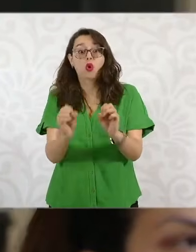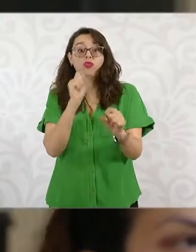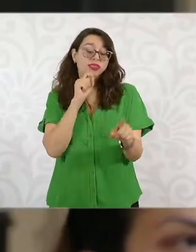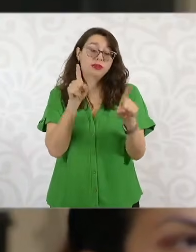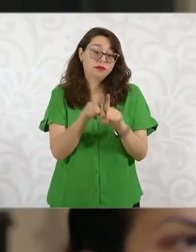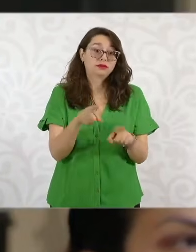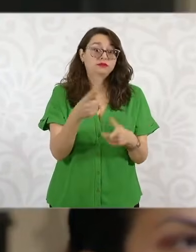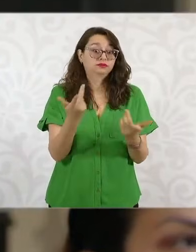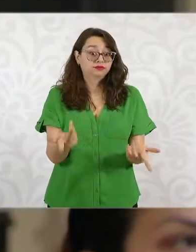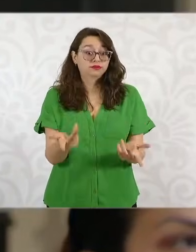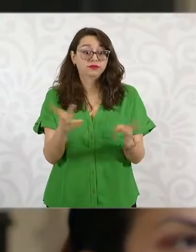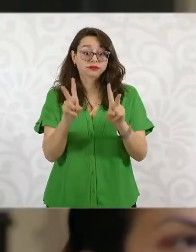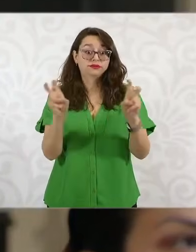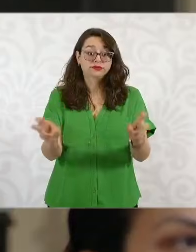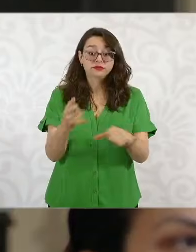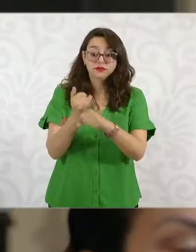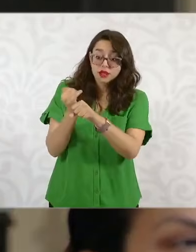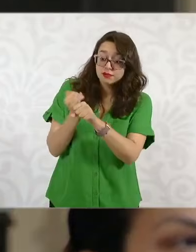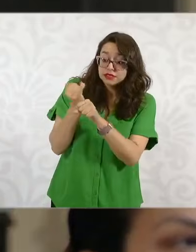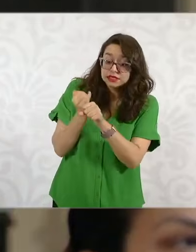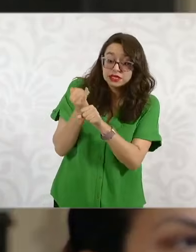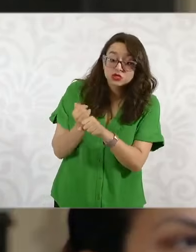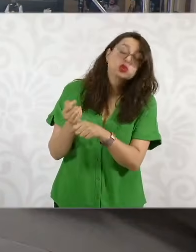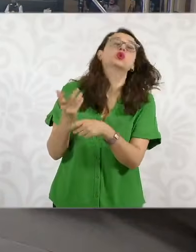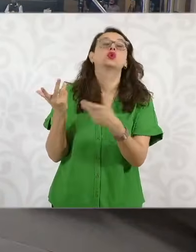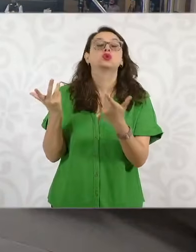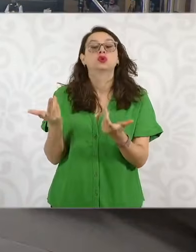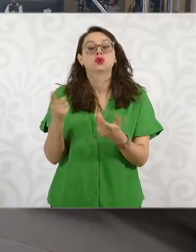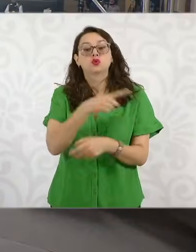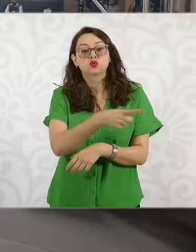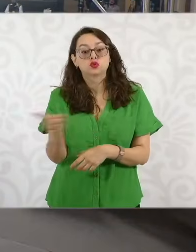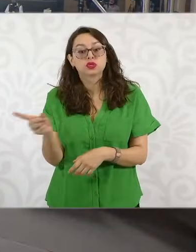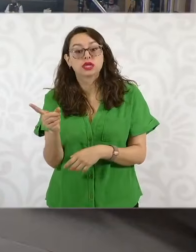aquí también mucho la parte de la investigación clínica y si alguno de ustedes de los que están